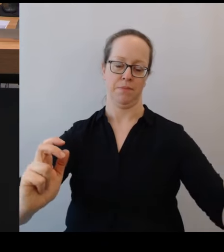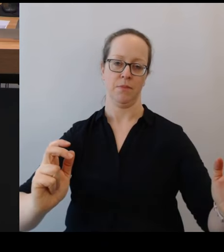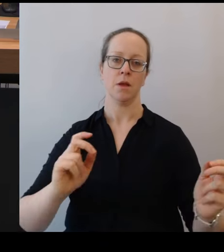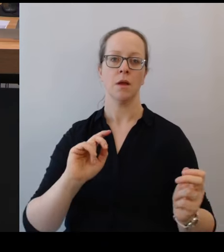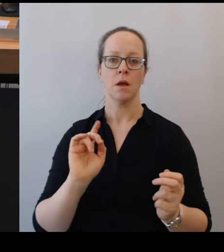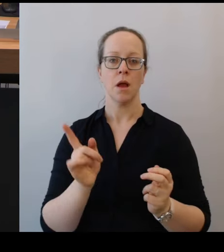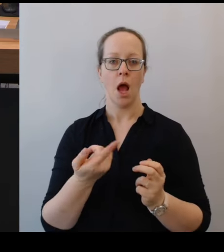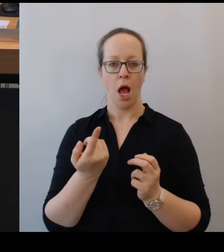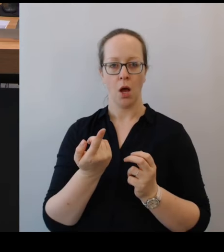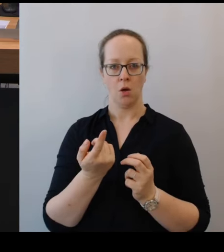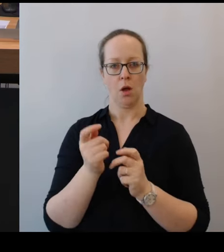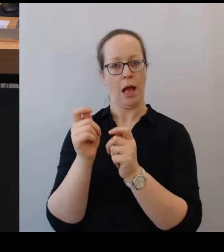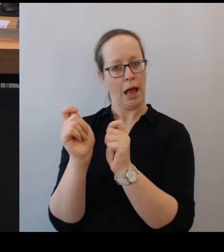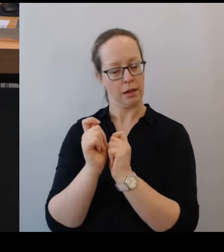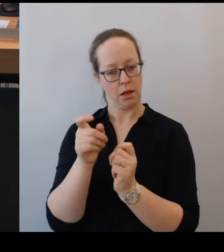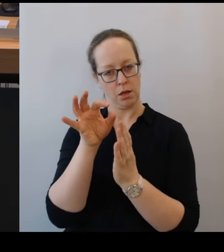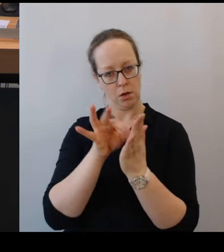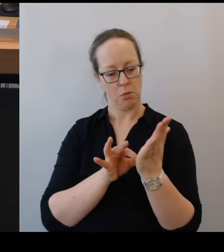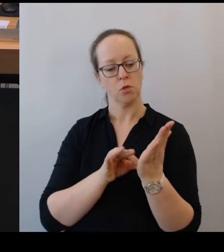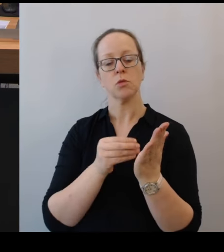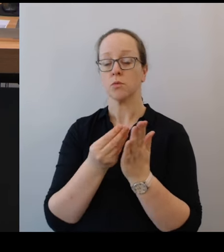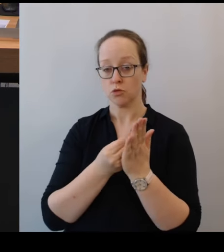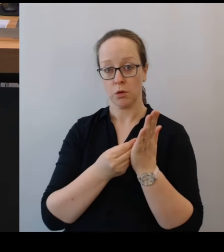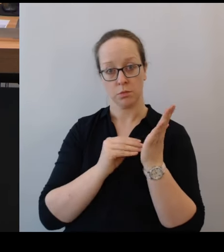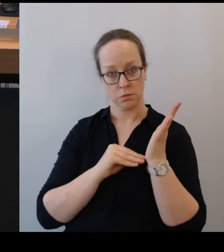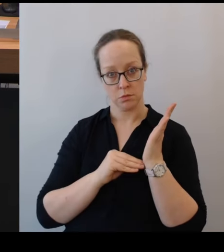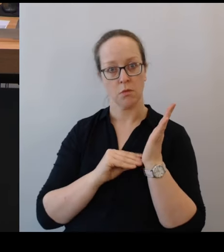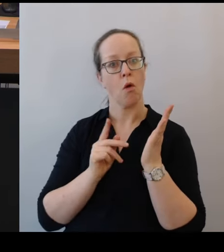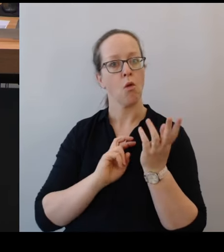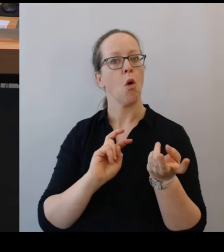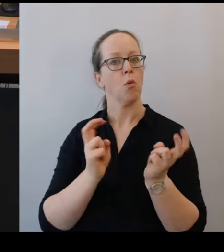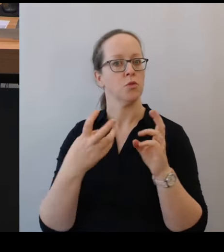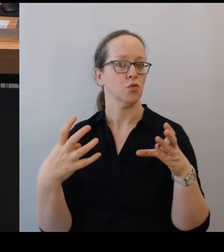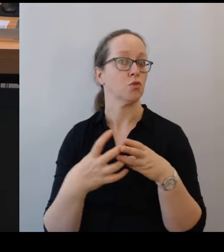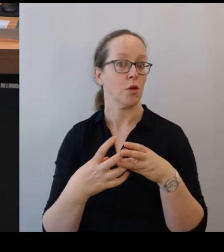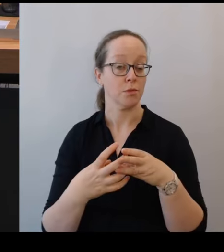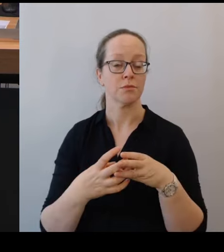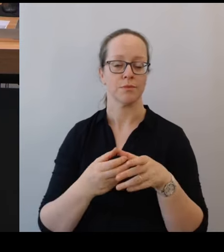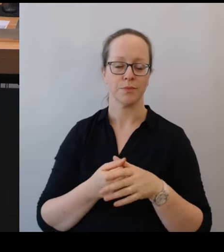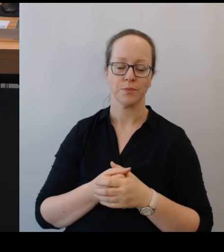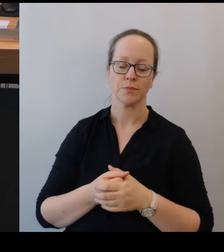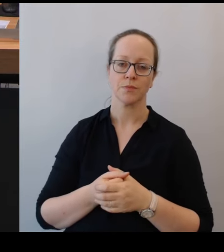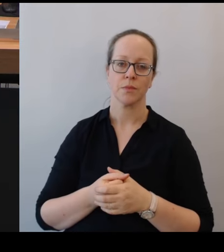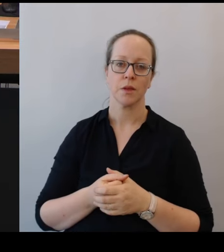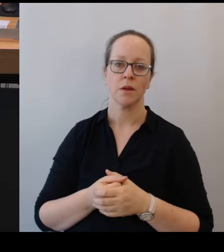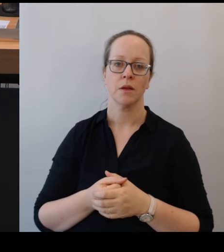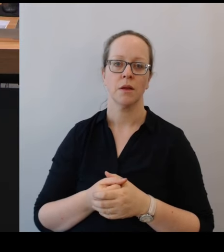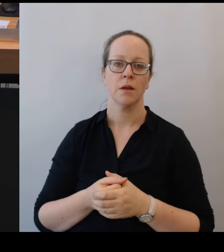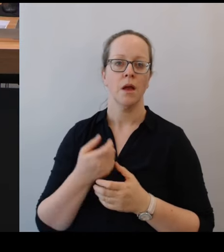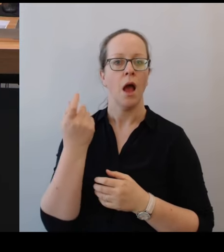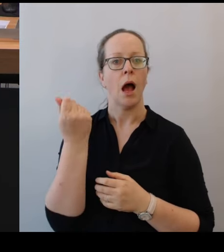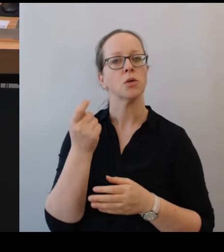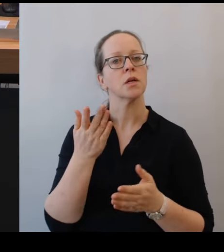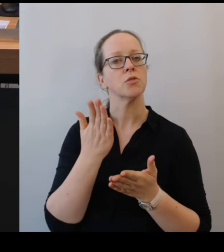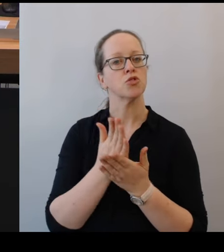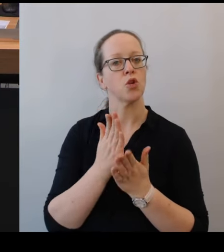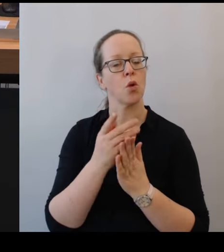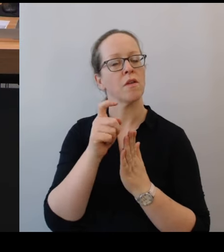Wir haben schon im gemeinsamen Haushalt erste Voraussetzungen dafür geschaffen, auch das, was Sie in Ihrem Antrag formulieren, gemeinsam